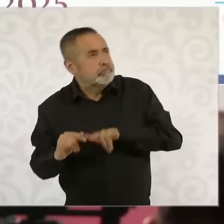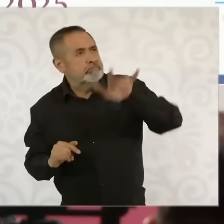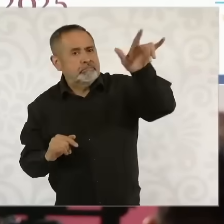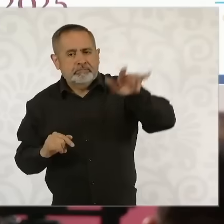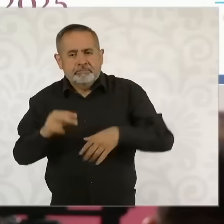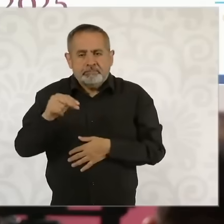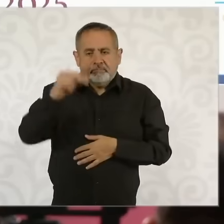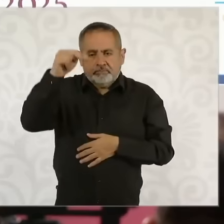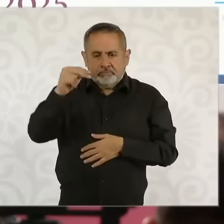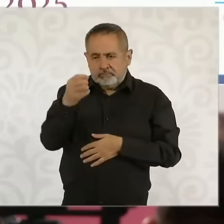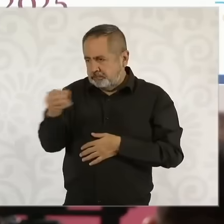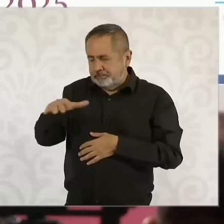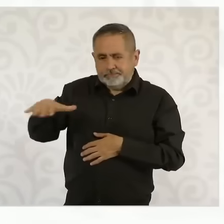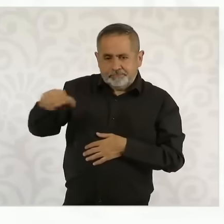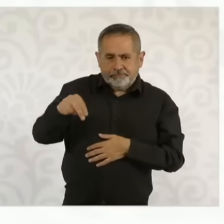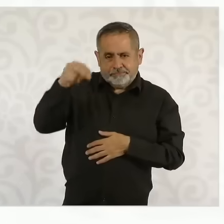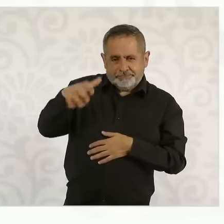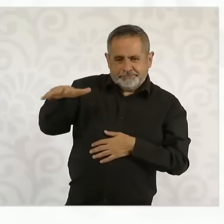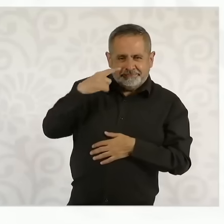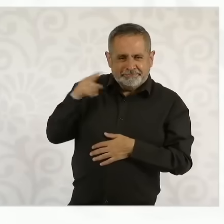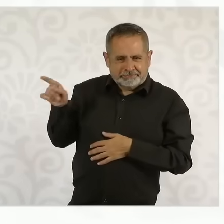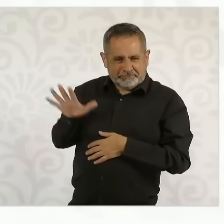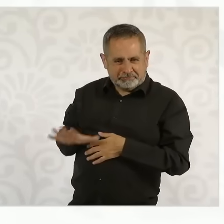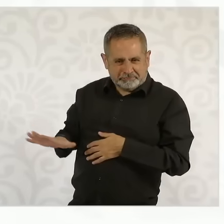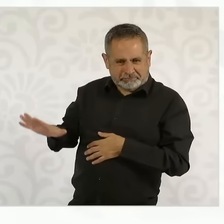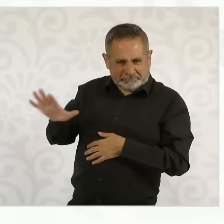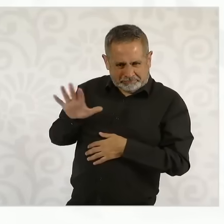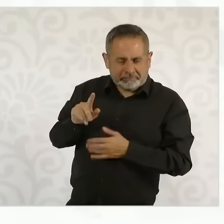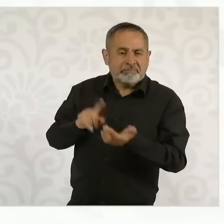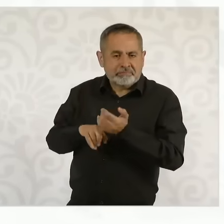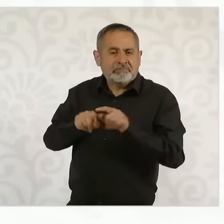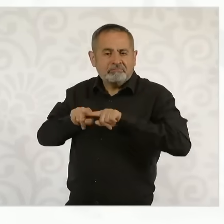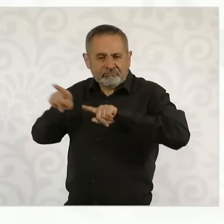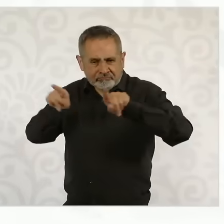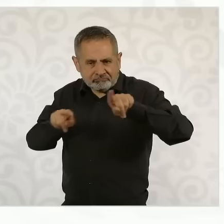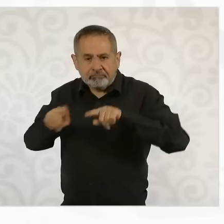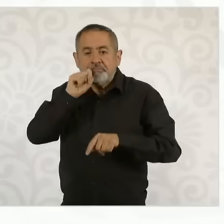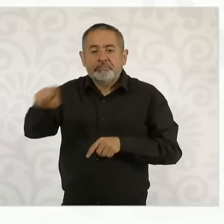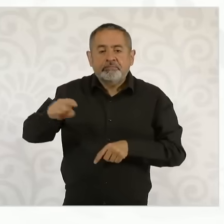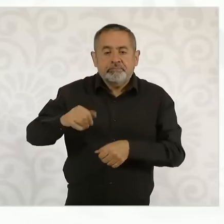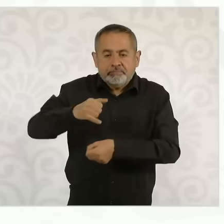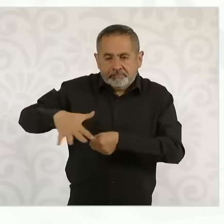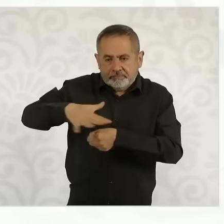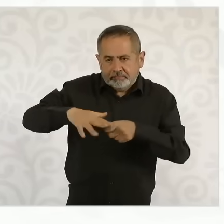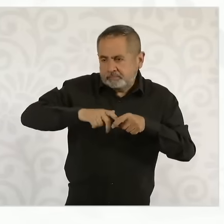el occidente, el noreste, el sureste, pero también el corredor interoceánico. Y eso nos permite tener